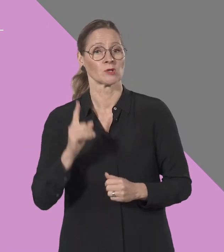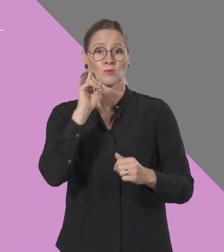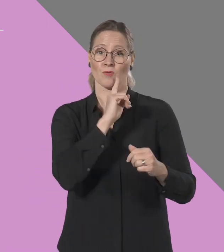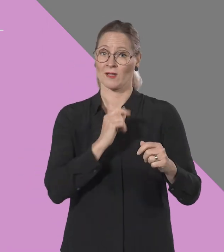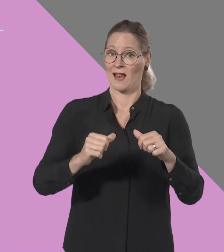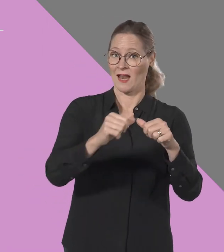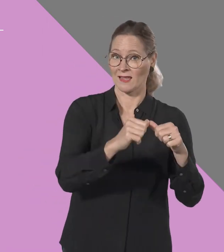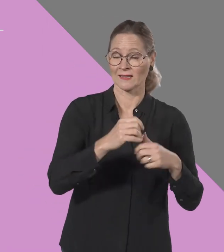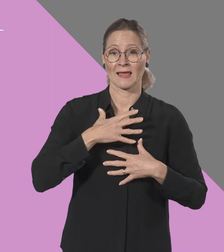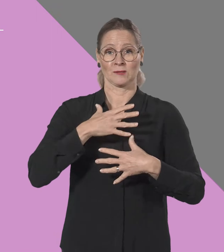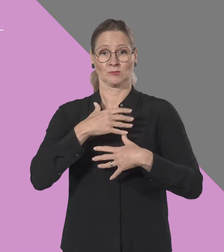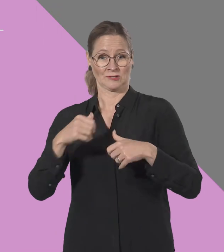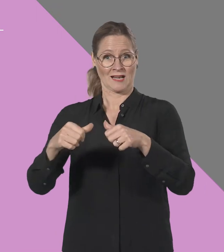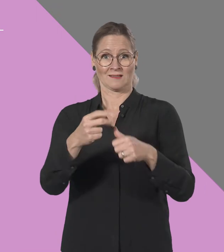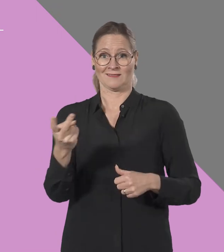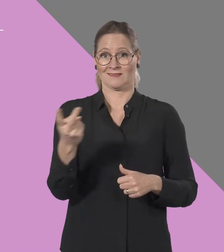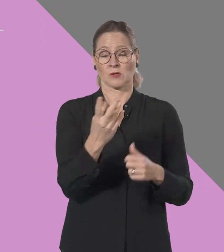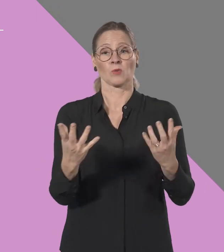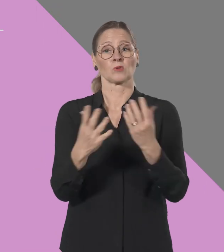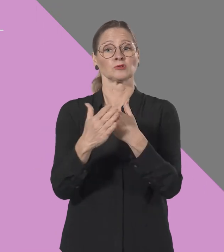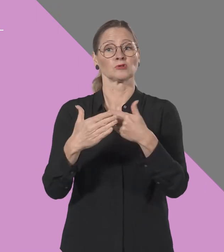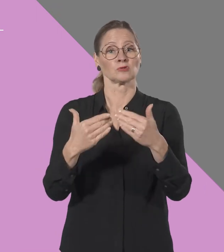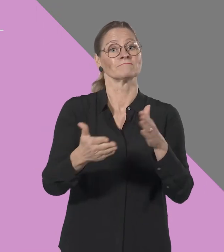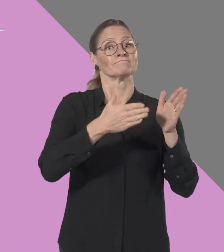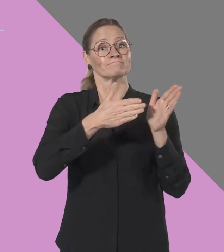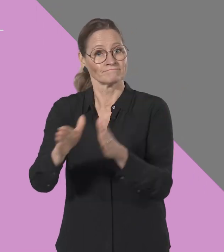Kuurojen Liitto ja Hengitysliitto järjestävät yhteistyössä -